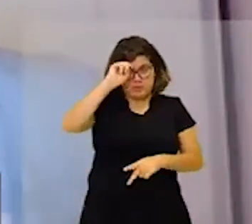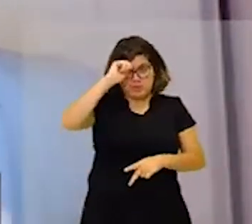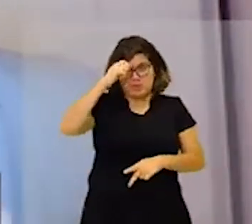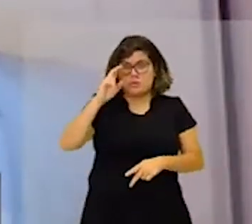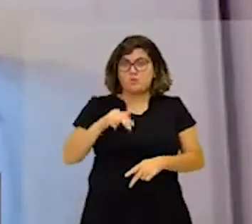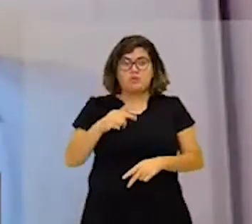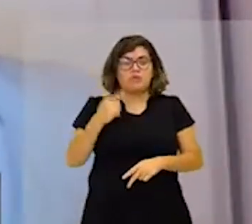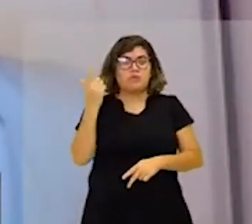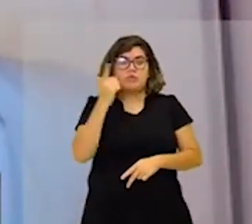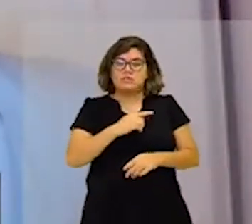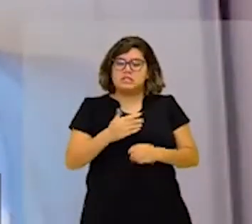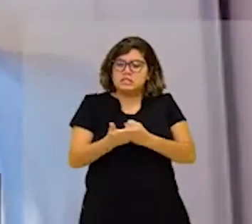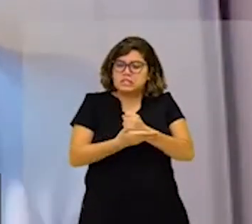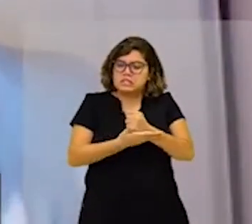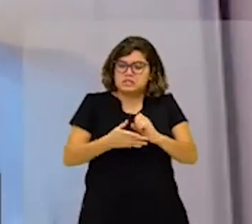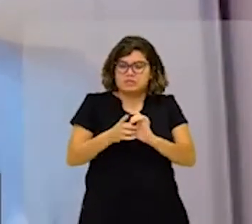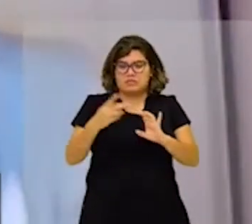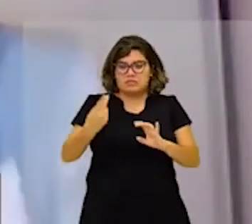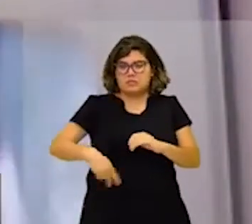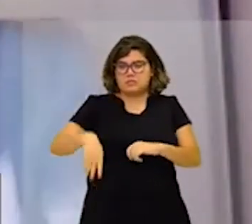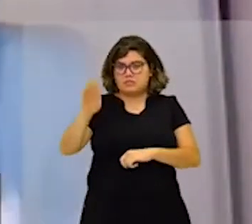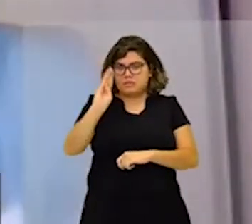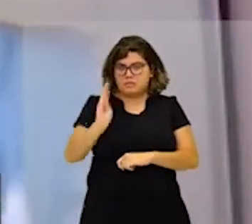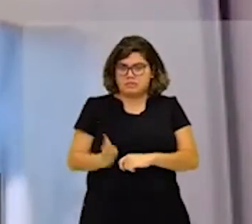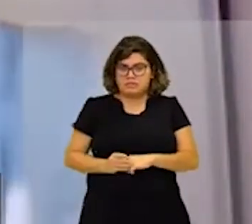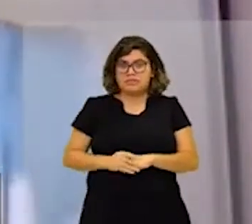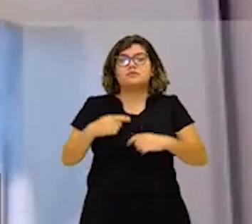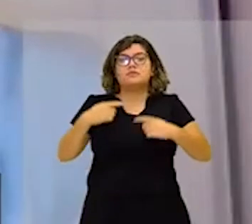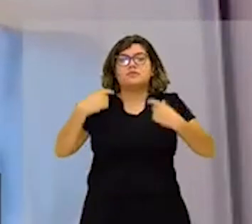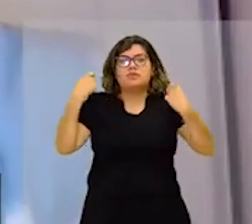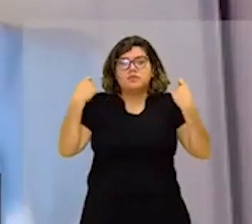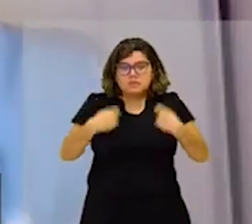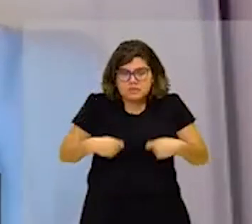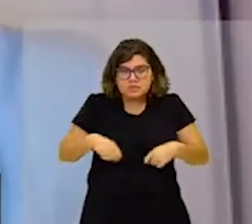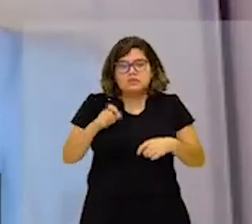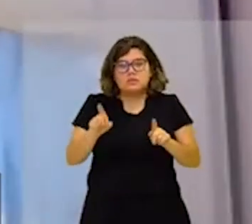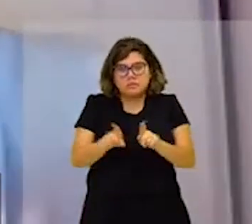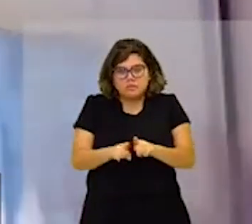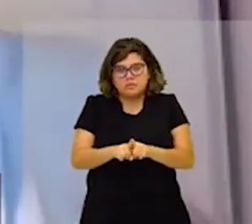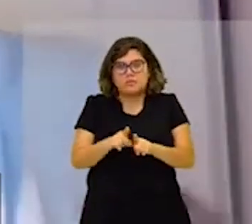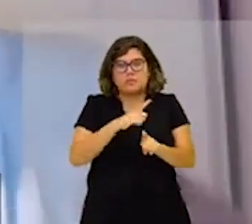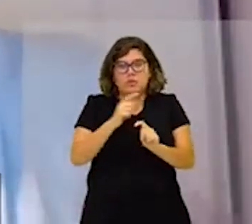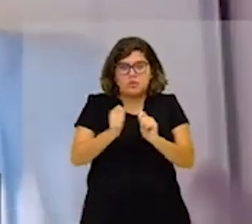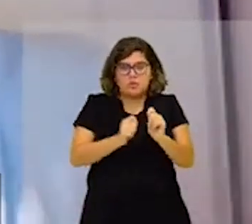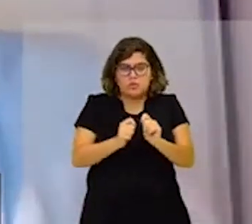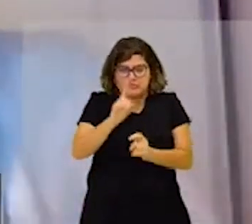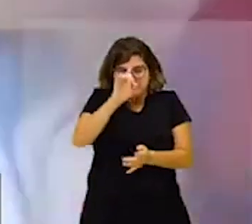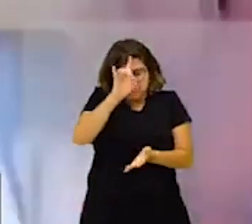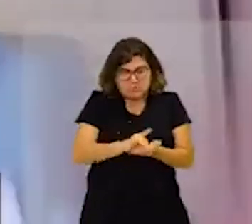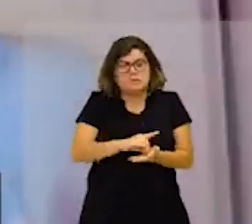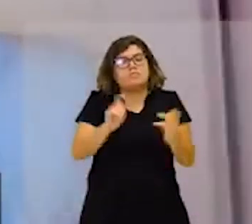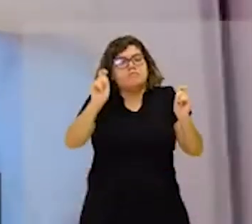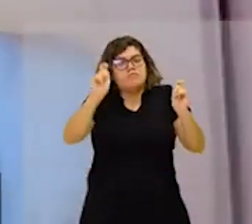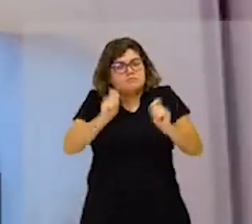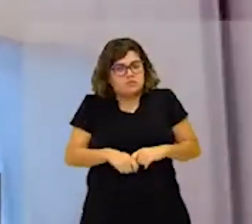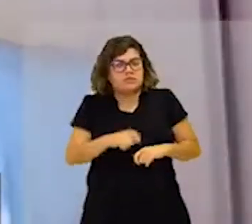democracia nesse país então é preciso ter também um controle efetivo e os metais controle social